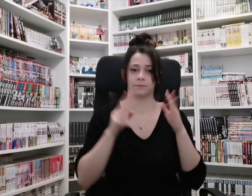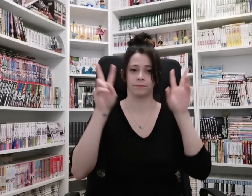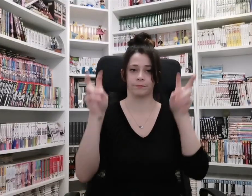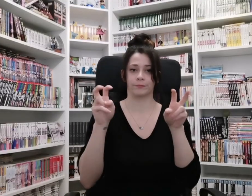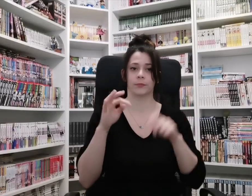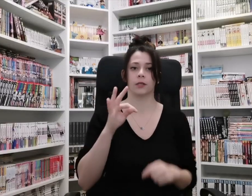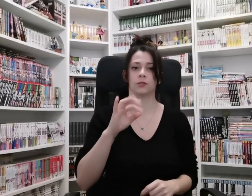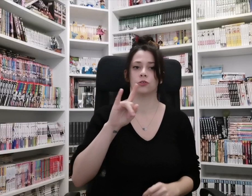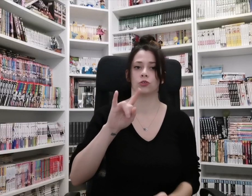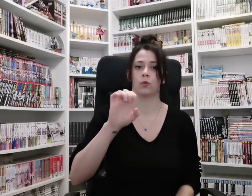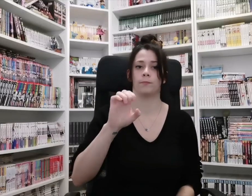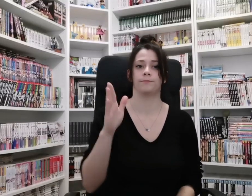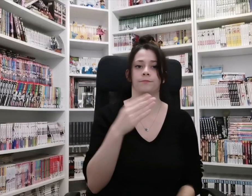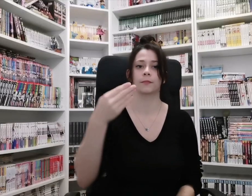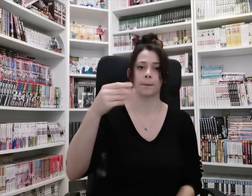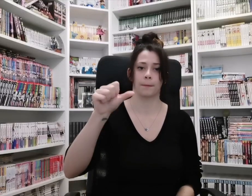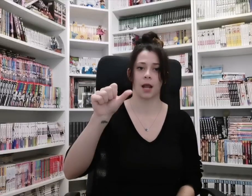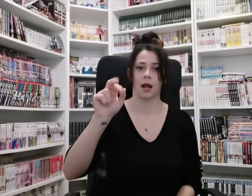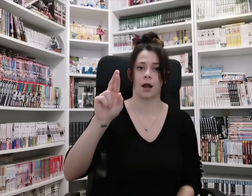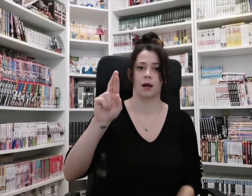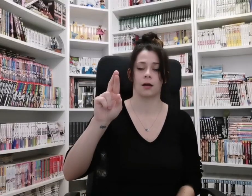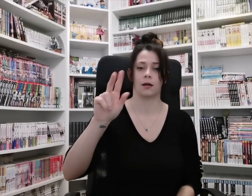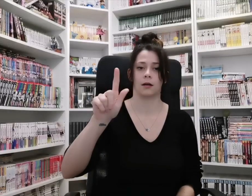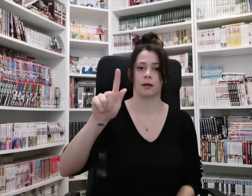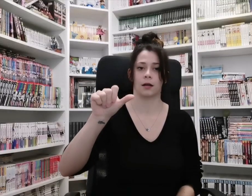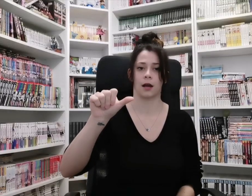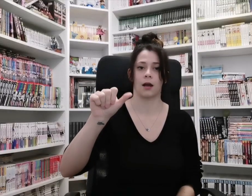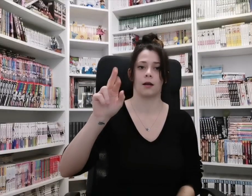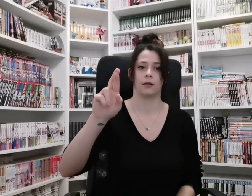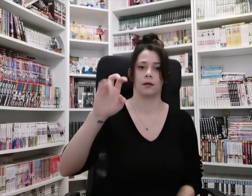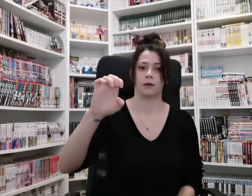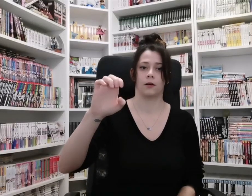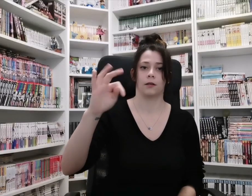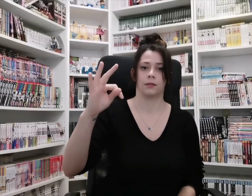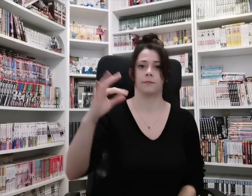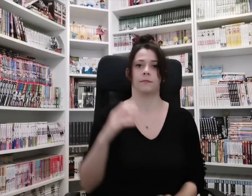"The Margaret".